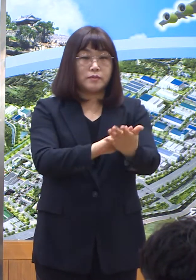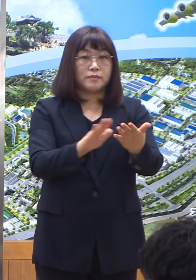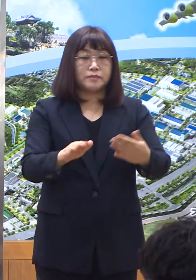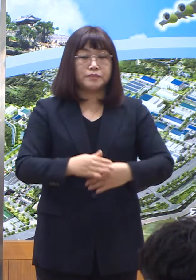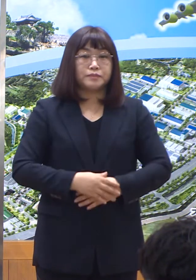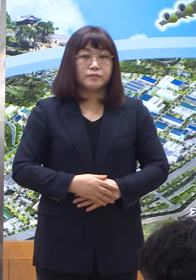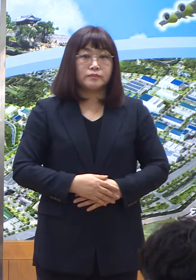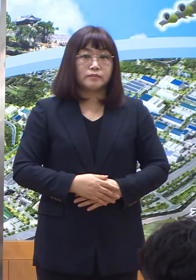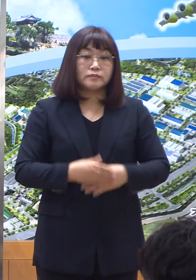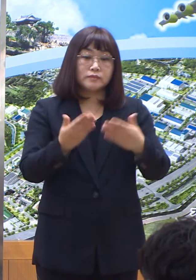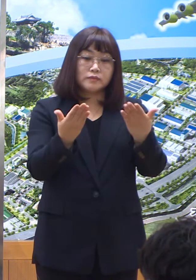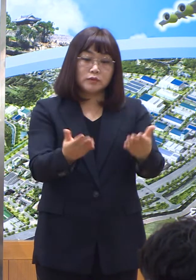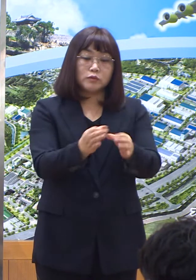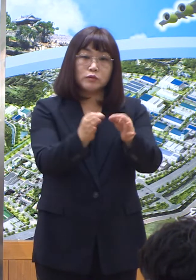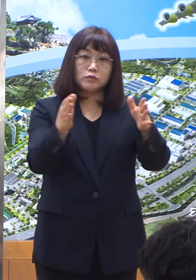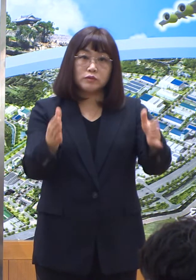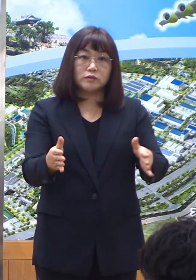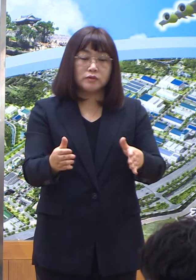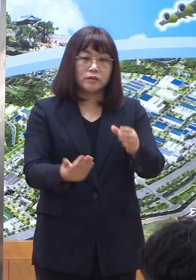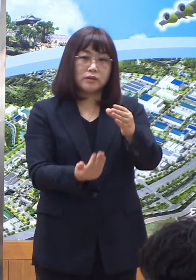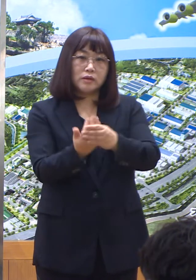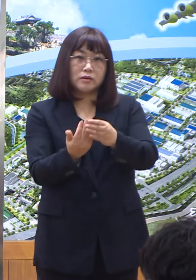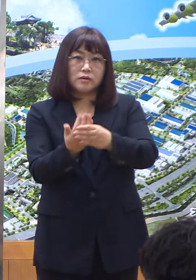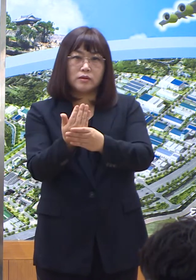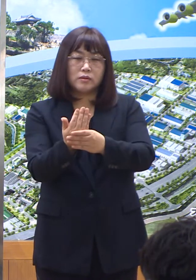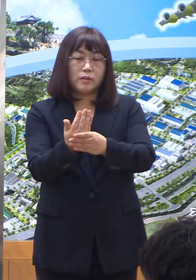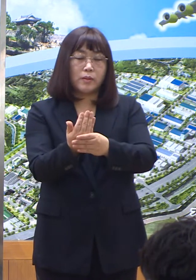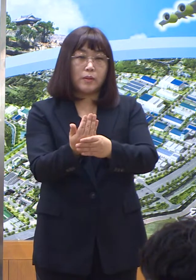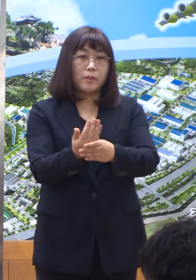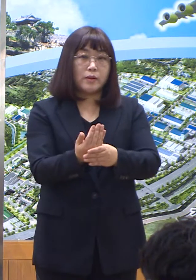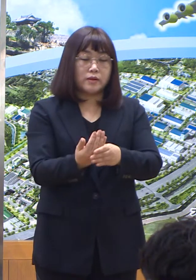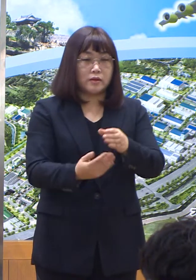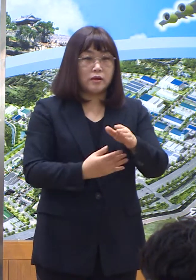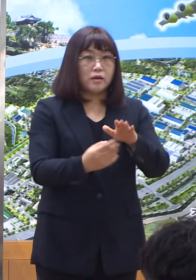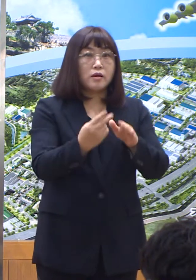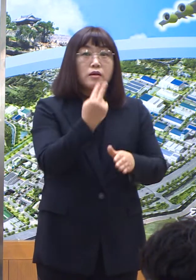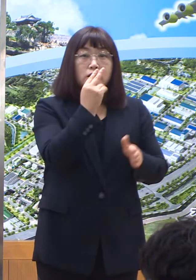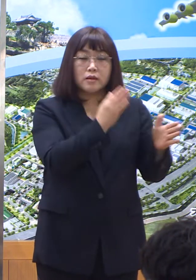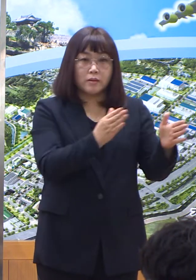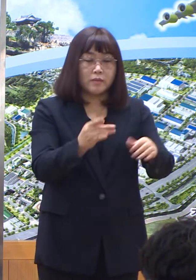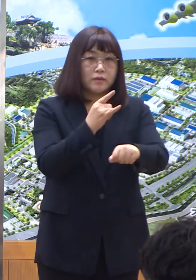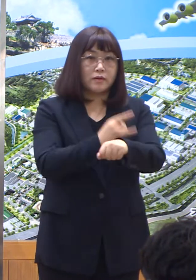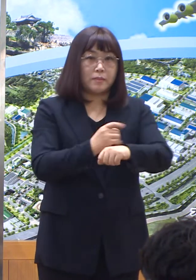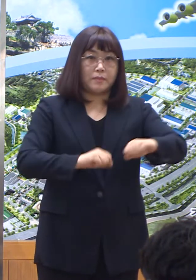연휴기간 사건·사고 발생에 대비하여 즉각적인 대처가 가능하도록